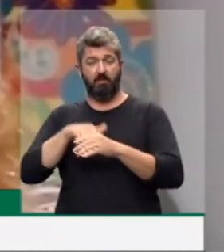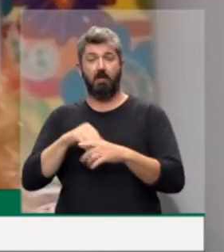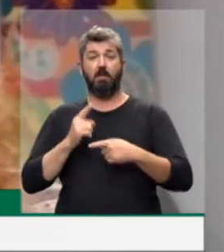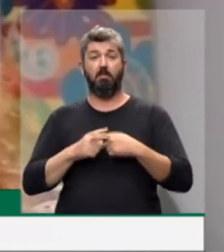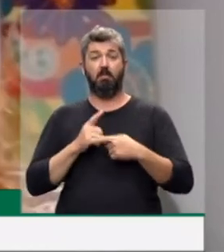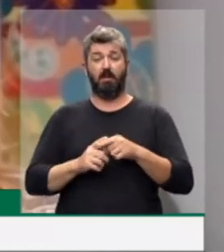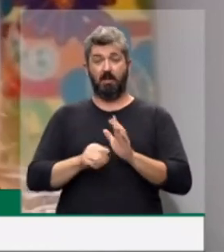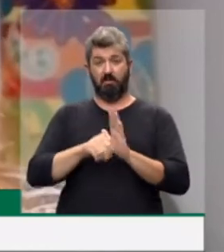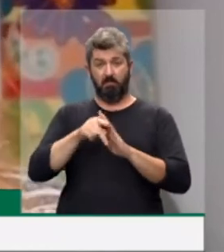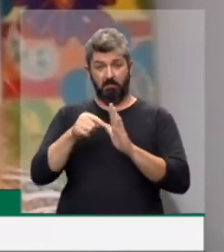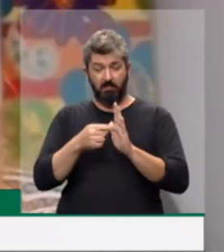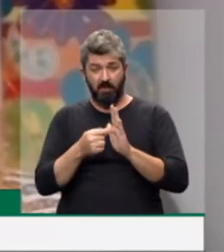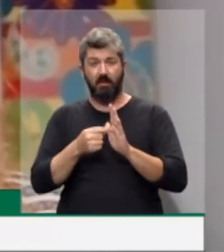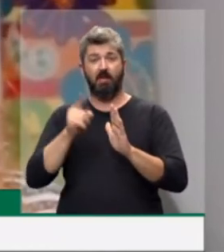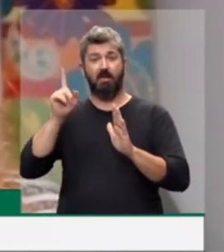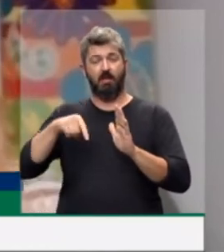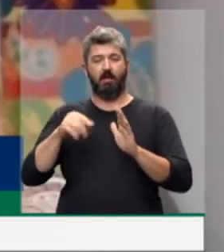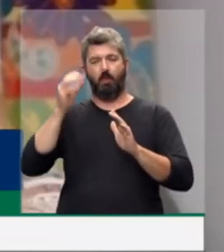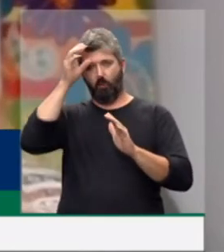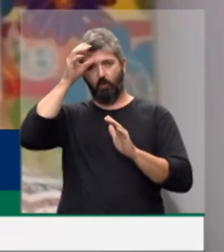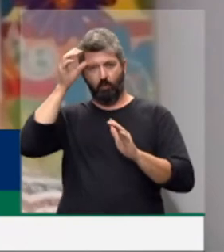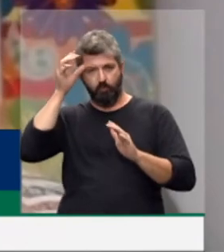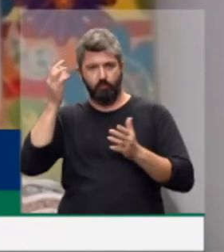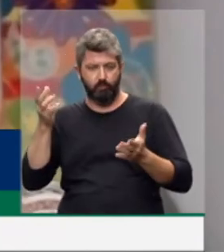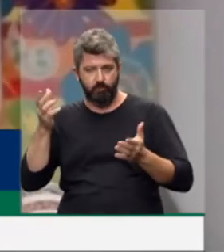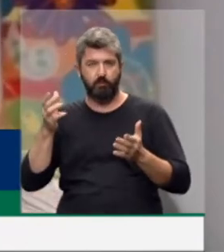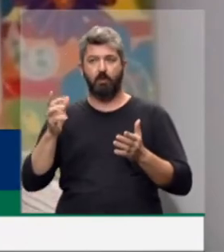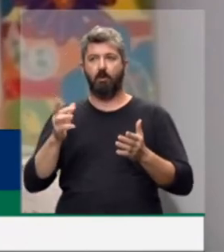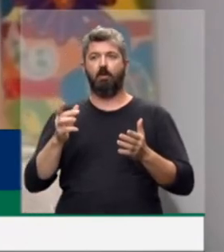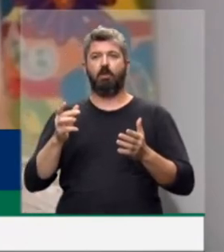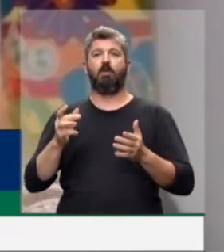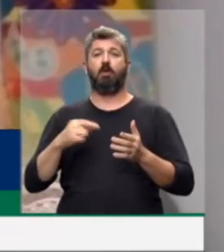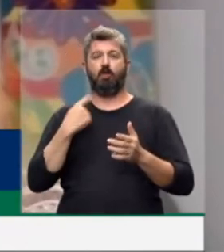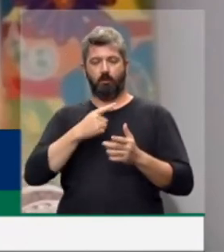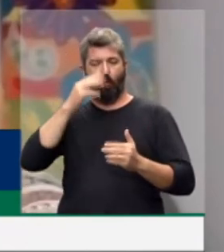. -- PRESIDENTE, A MINORIA ALERTA QUE A FALTA DE OBSTRUÇÃO, FALTA DE